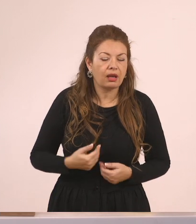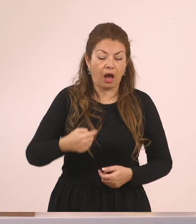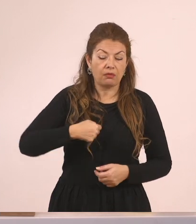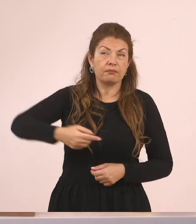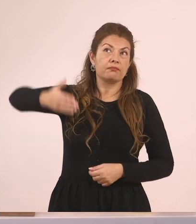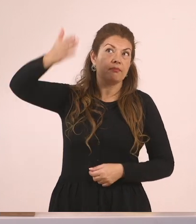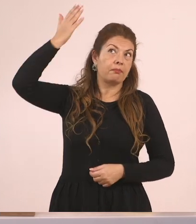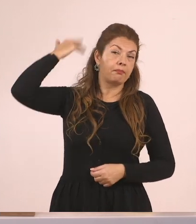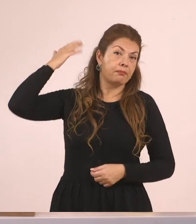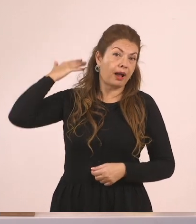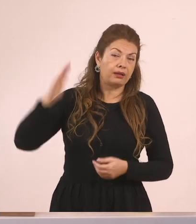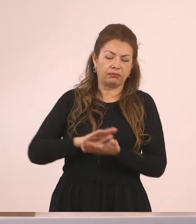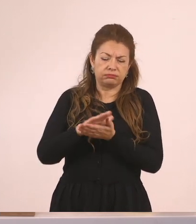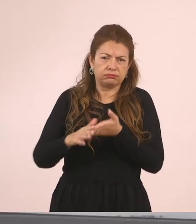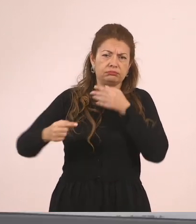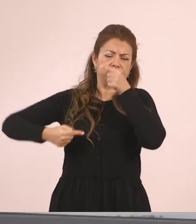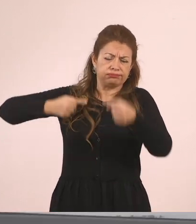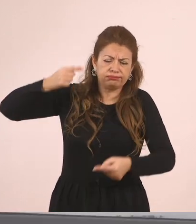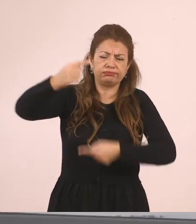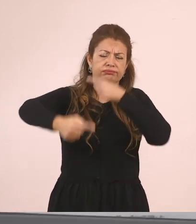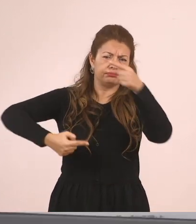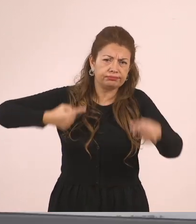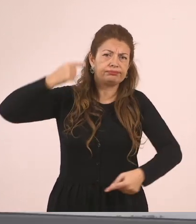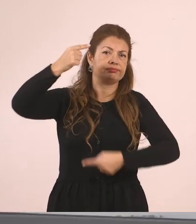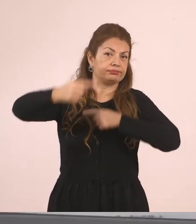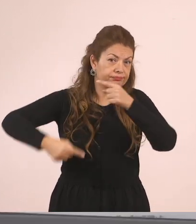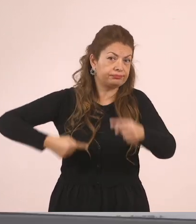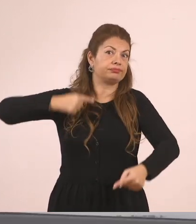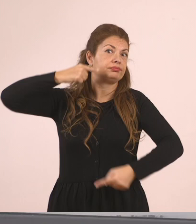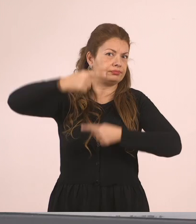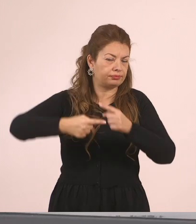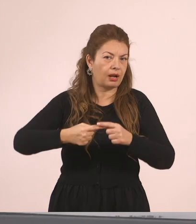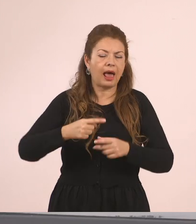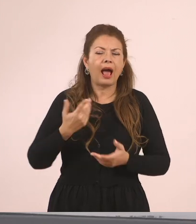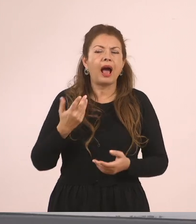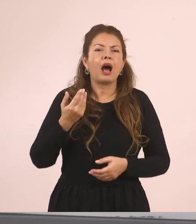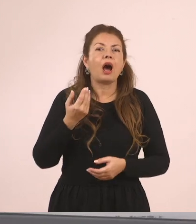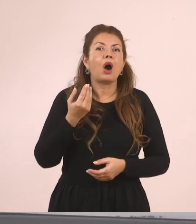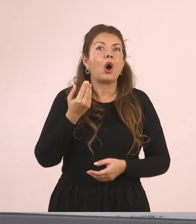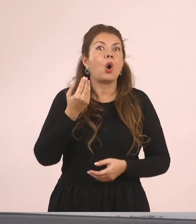Τι θα βάλω στο ανακύκλωνα; Κάποιος από σας σίγουρα θα μπορέσει να το πει αυτό.